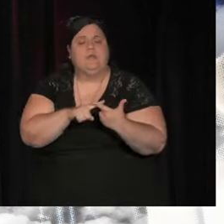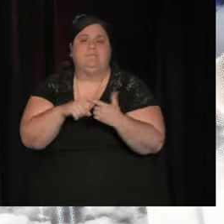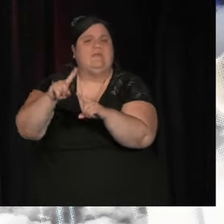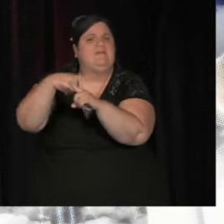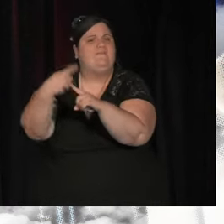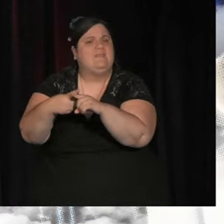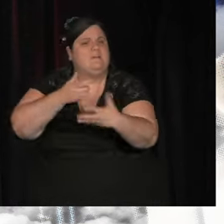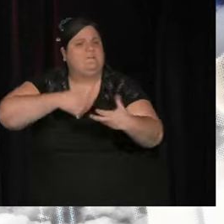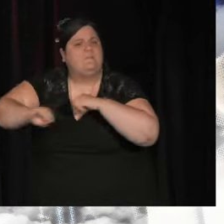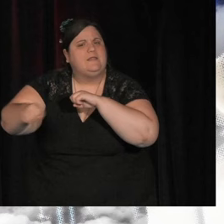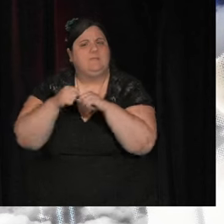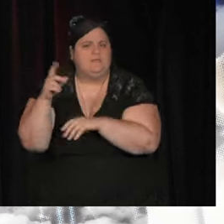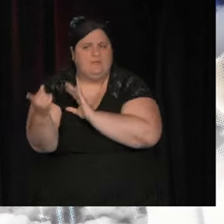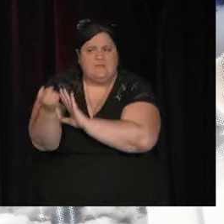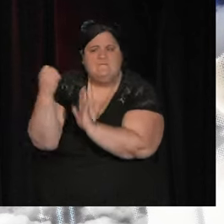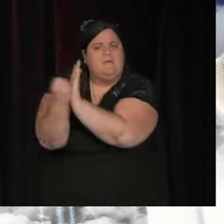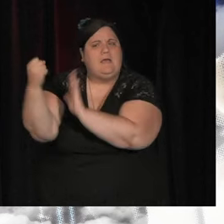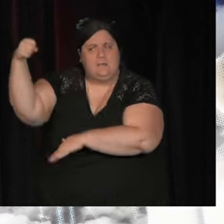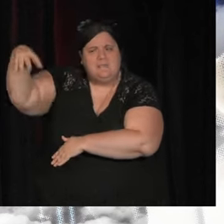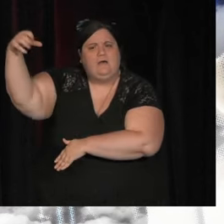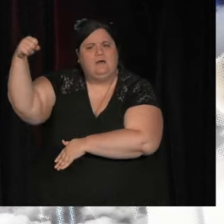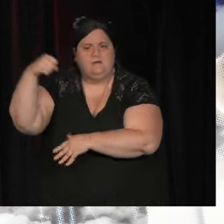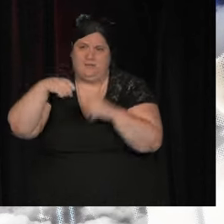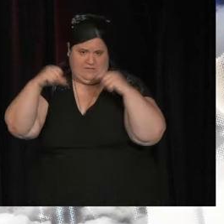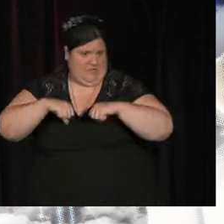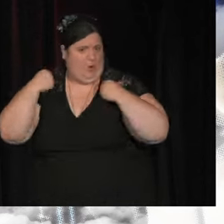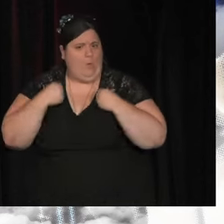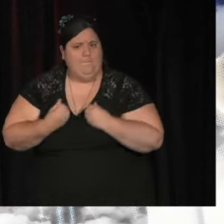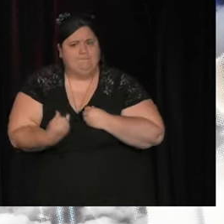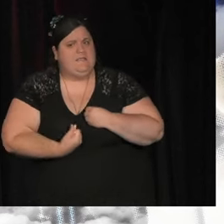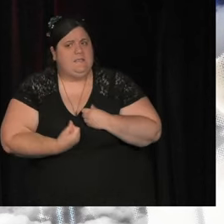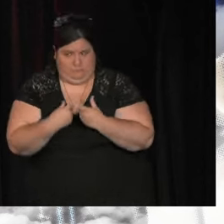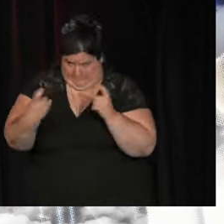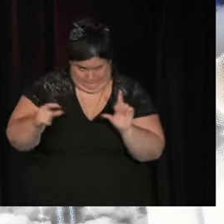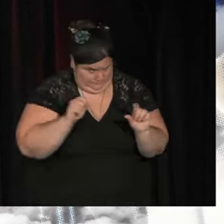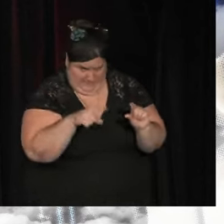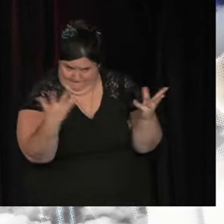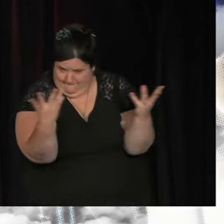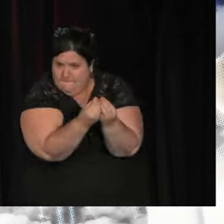le film de Pixar, donc des super-héros, des trucs comme ça. Si vous pensez à Overwatch, ça doit allumer une petite loupiote.